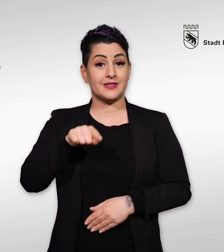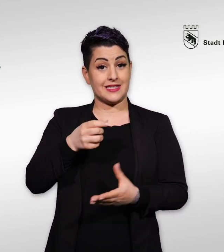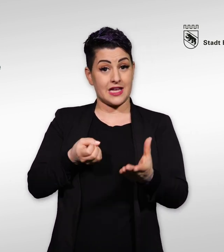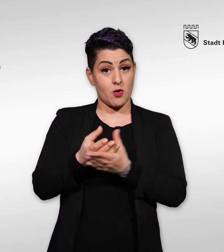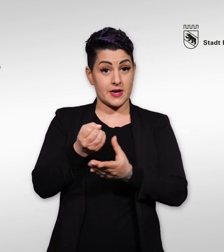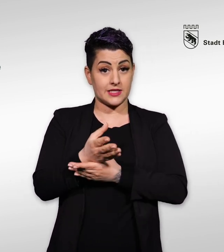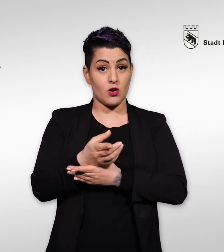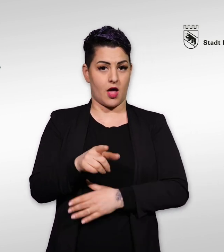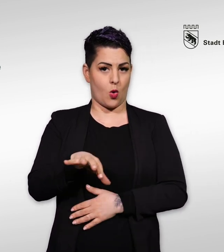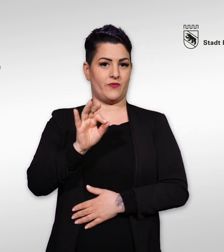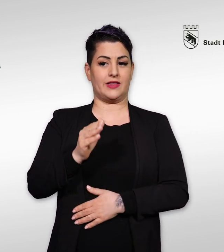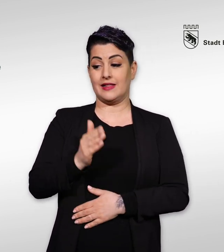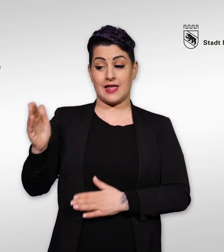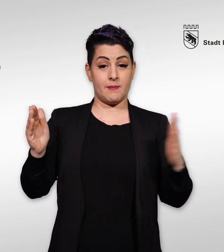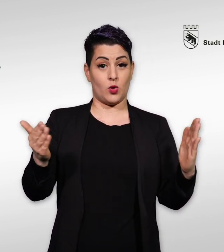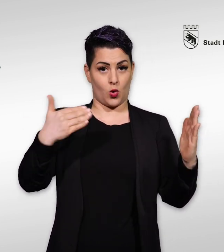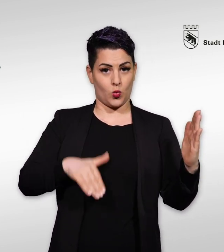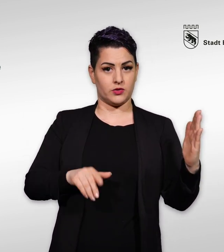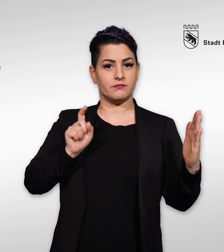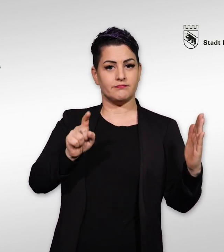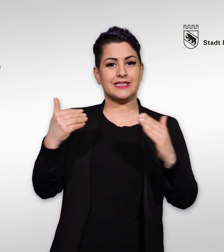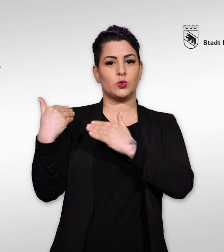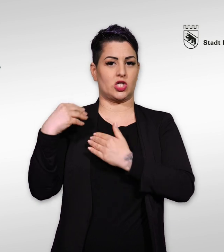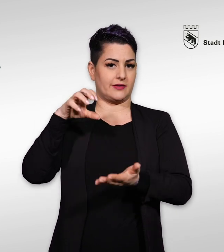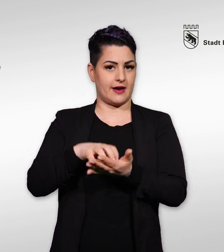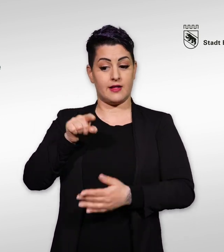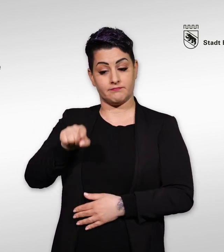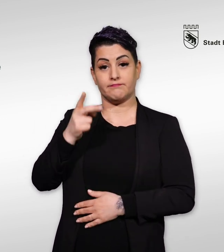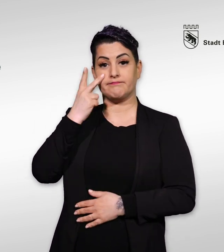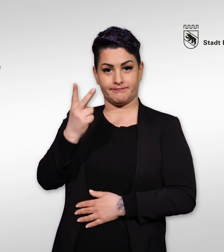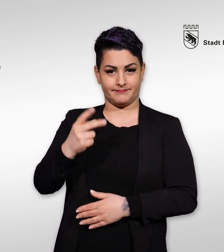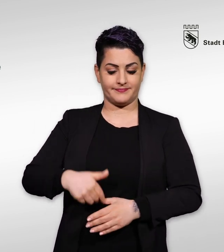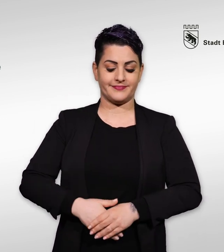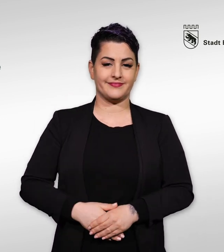Sie finden diese Informationen in der Box «Zuständige Stelle» neben oder unter diesen Videos.